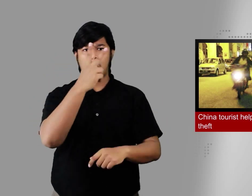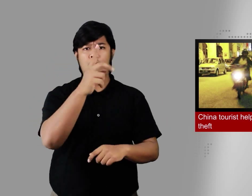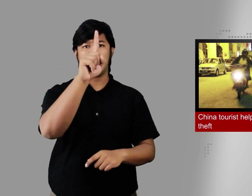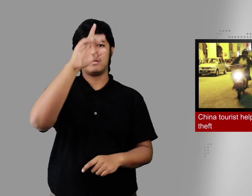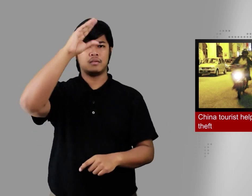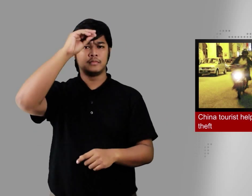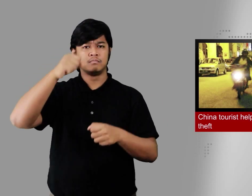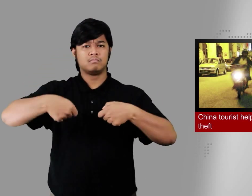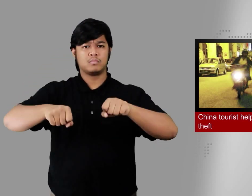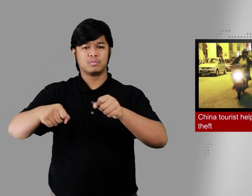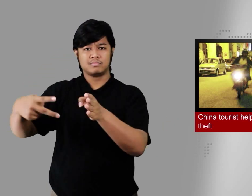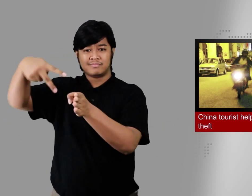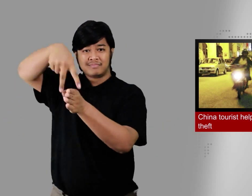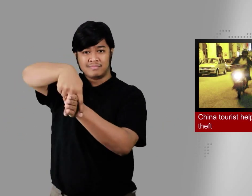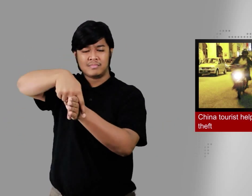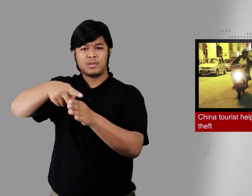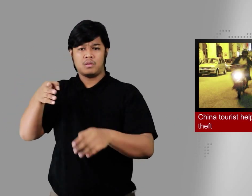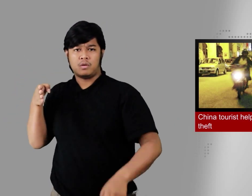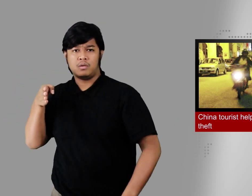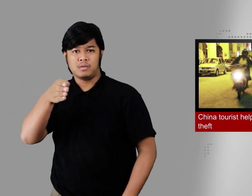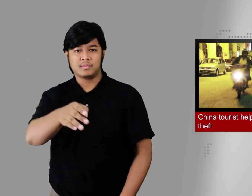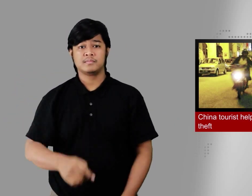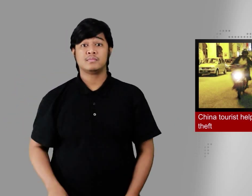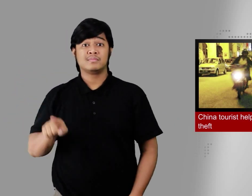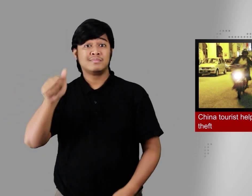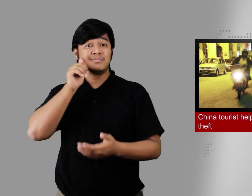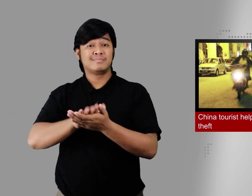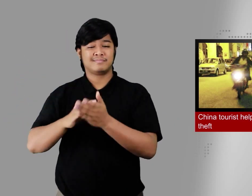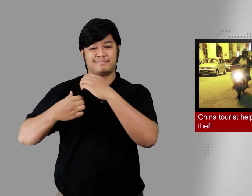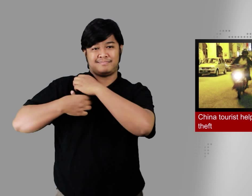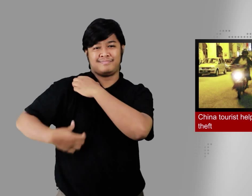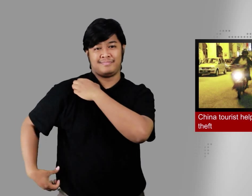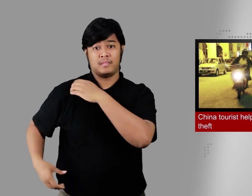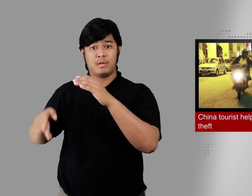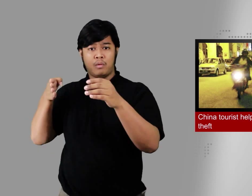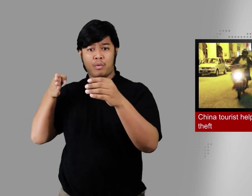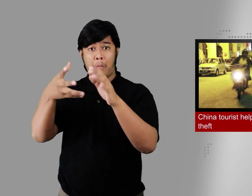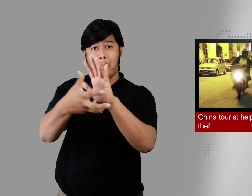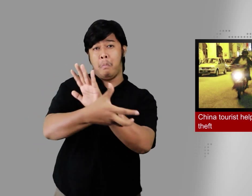Kemudian, beliau ternampak seorang lelaki menunggang motosikal yang melalui berdekatan. Penunggang motosikal tersebut bergerak menuju arah isterinya.